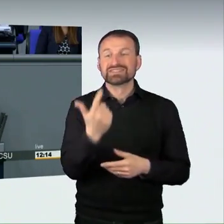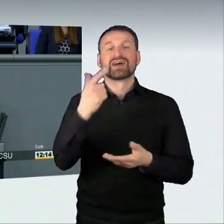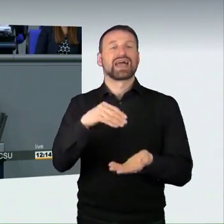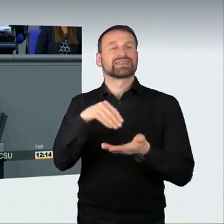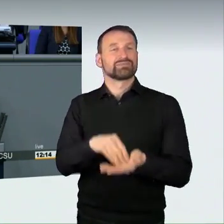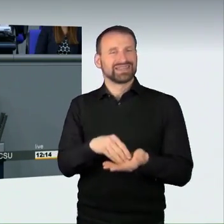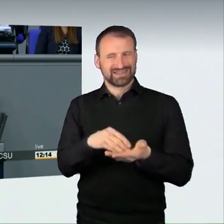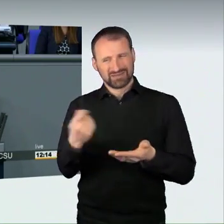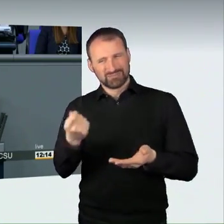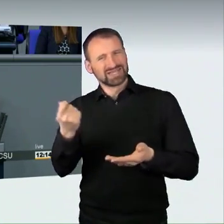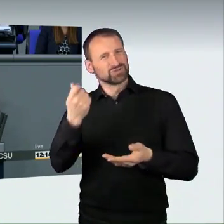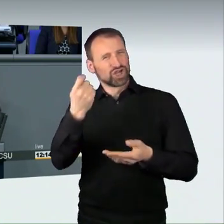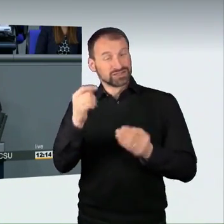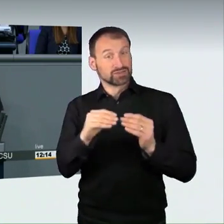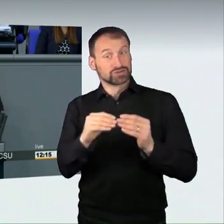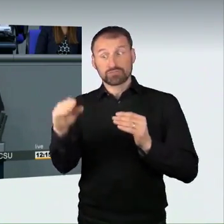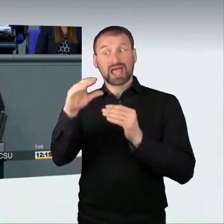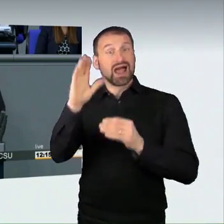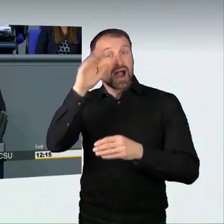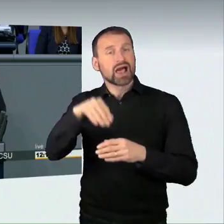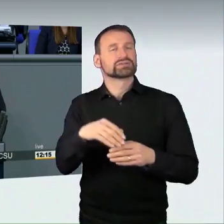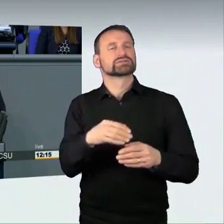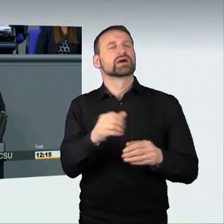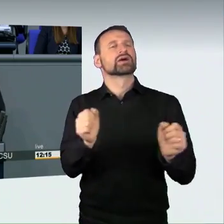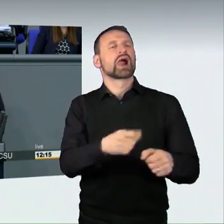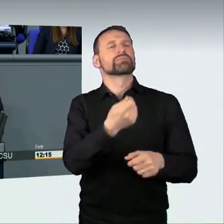ist viel stärker als die Kaltmiete gestiegen. Gerade die altersgerechte